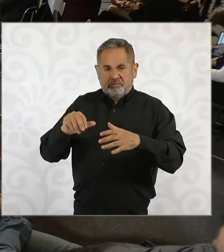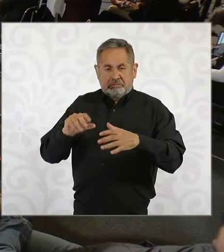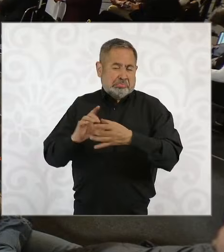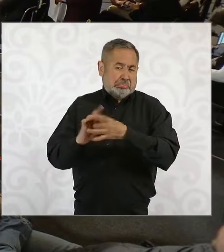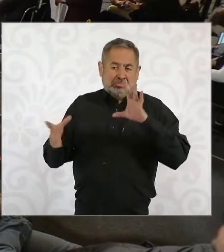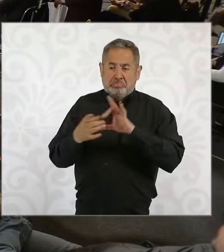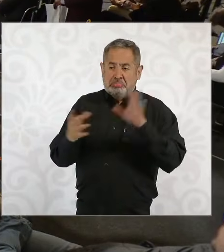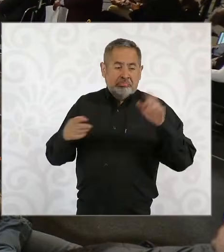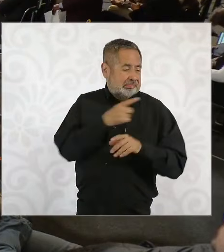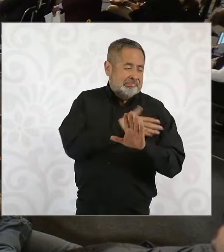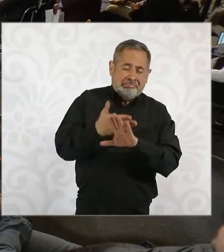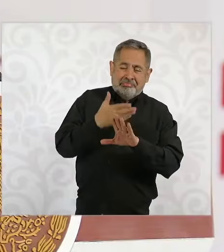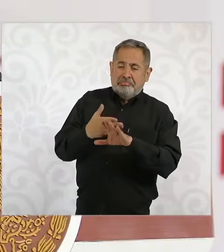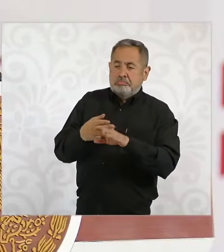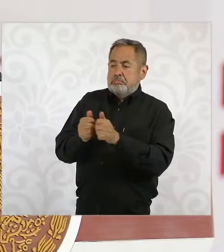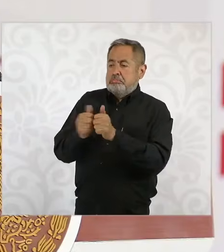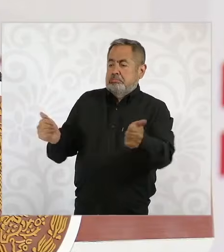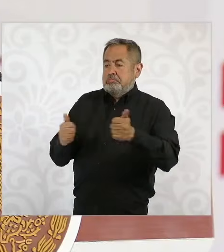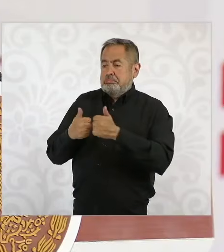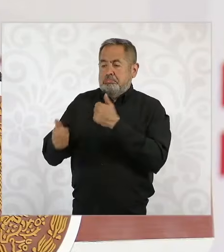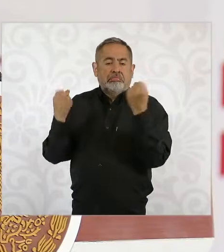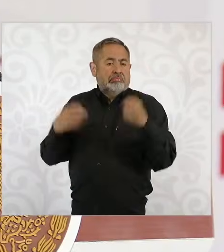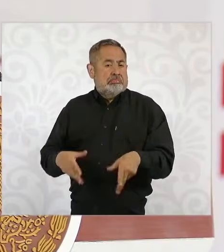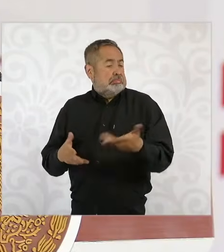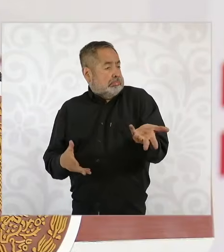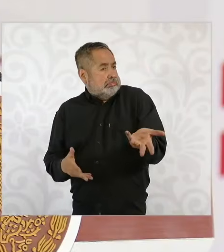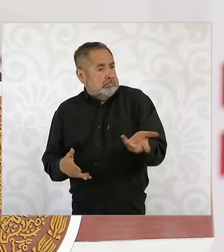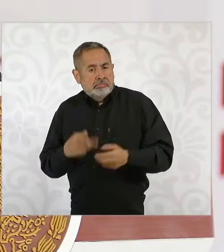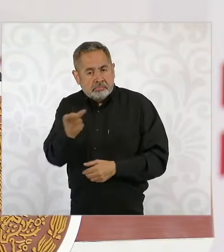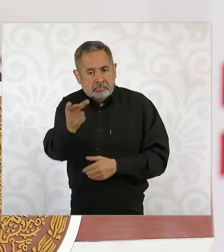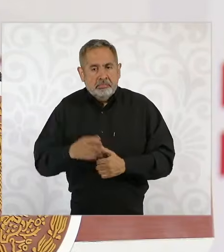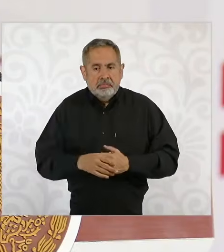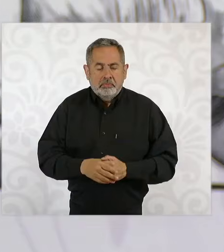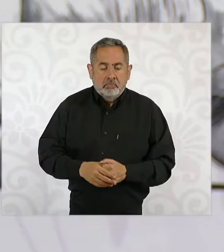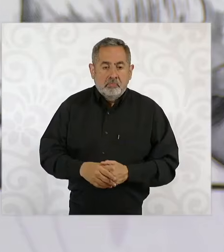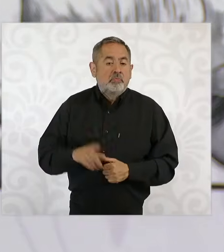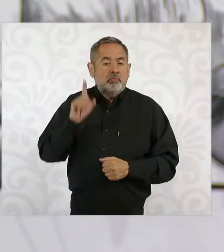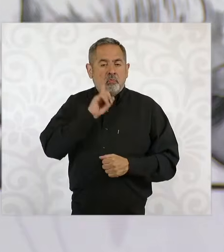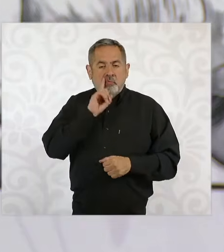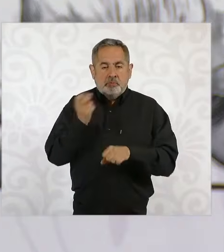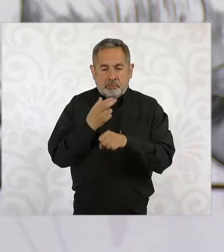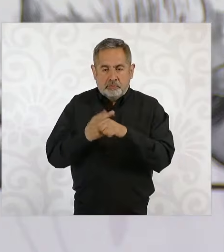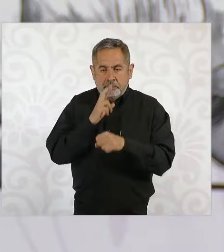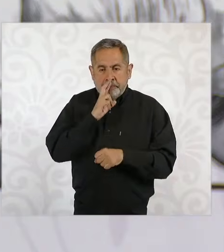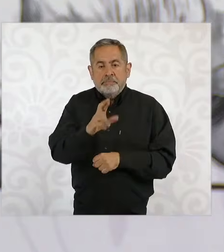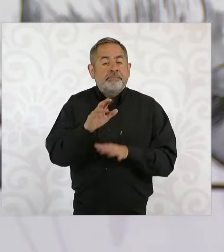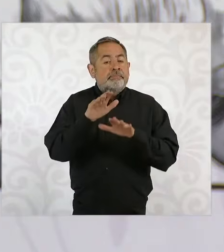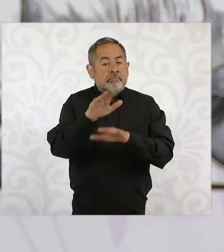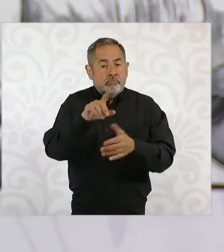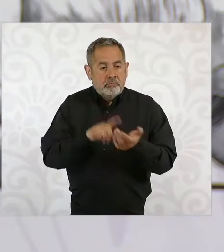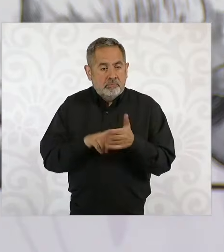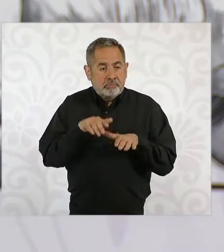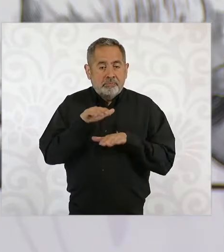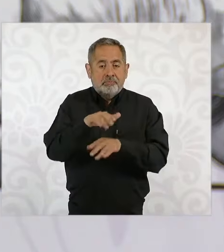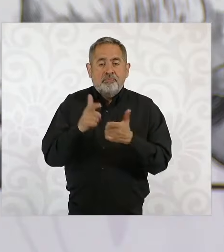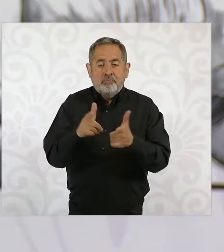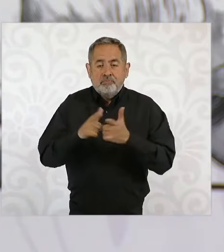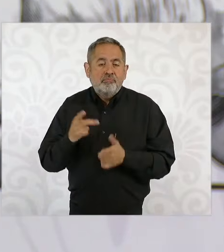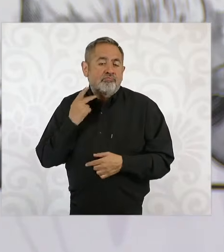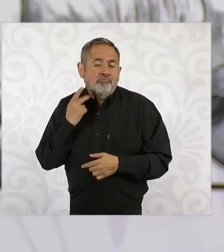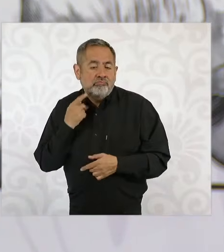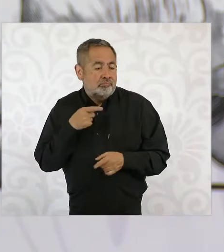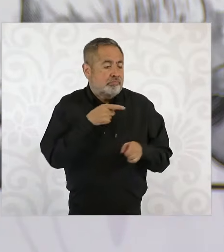A ver, eh yo primero quiero decirle que la parte eh relativa a lo partidista, pues quién mejor que